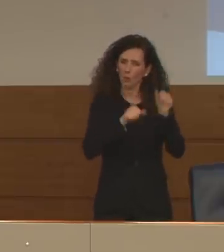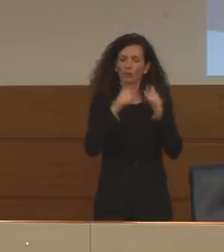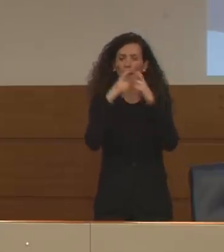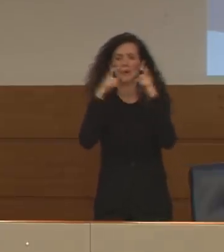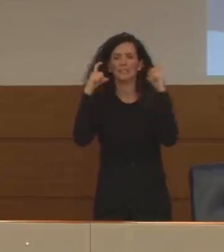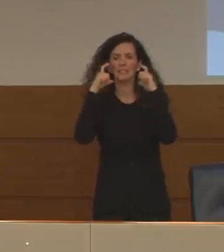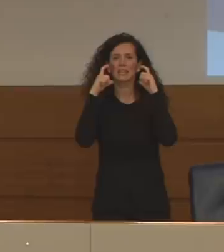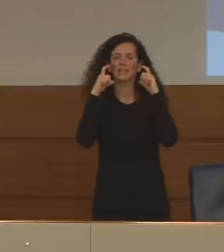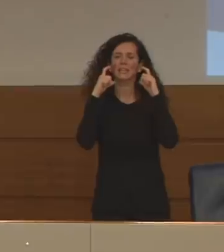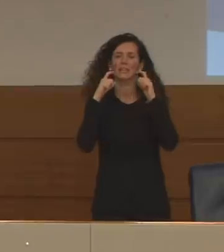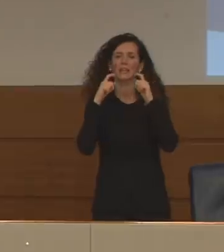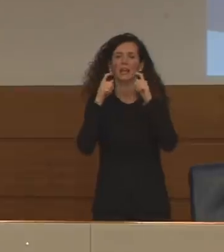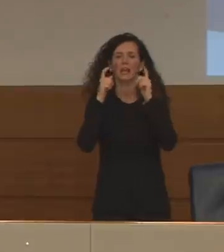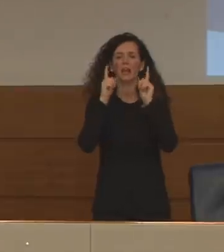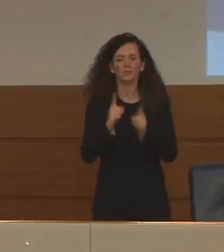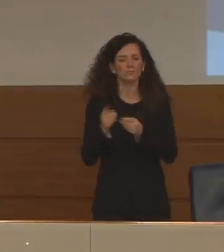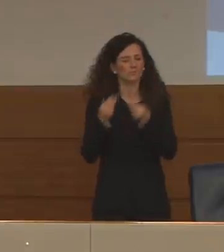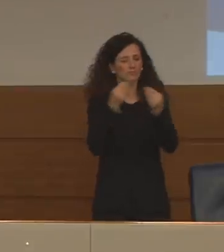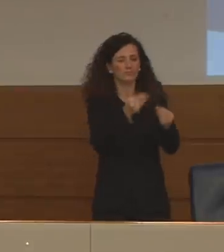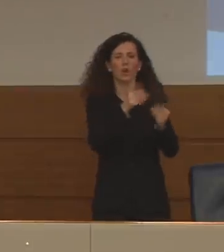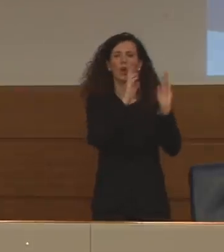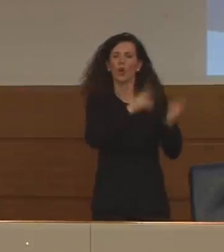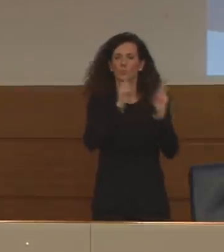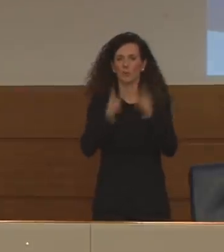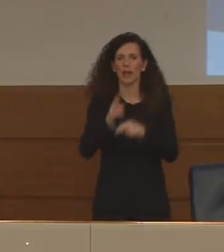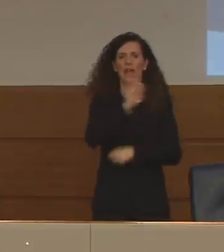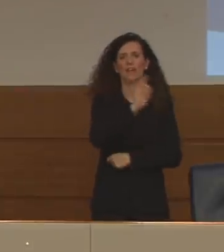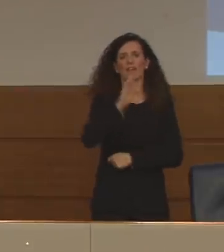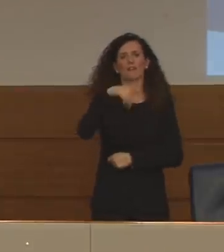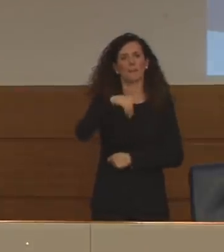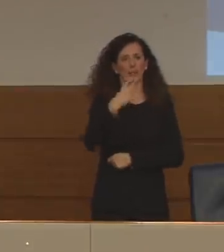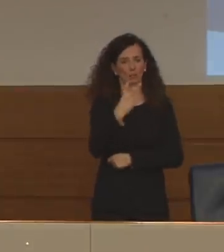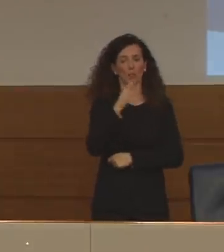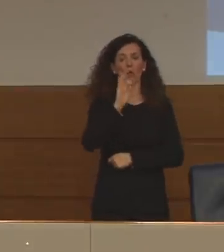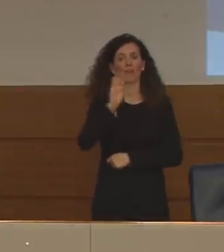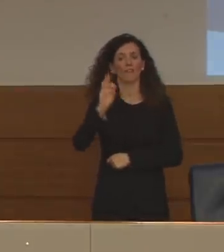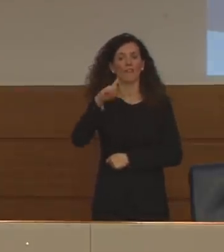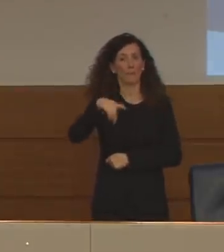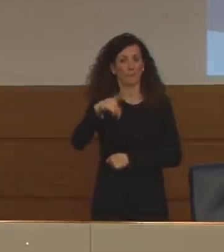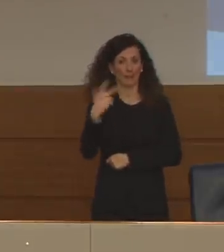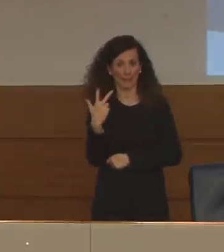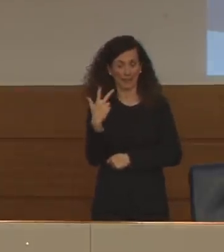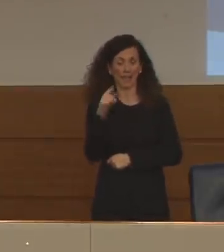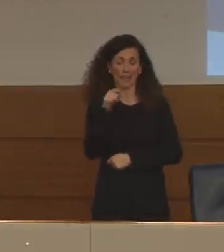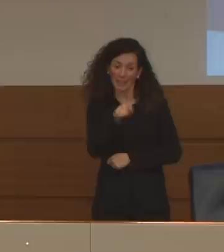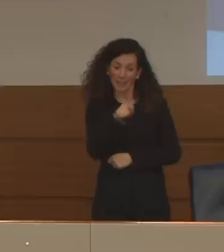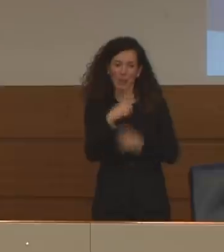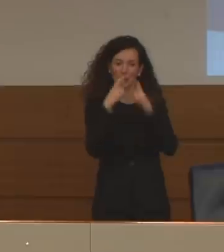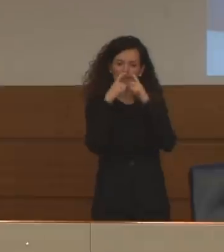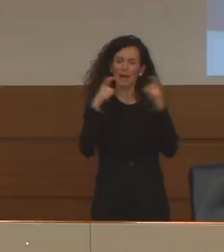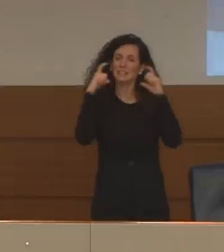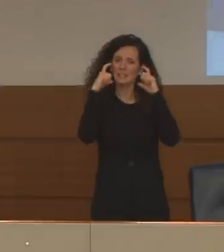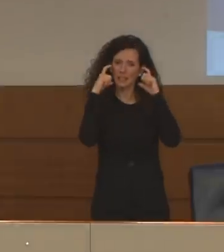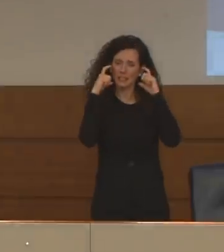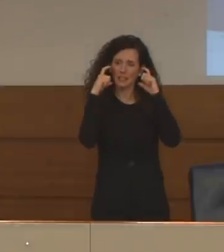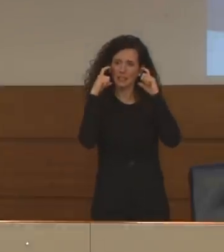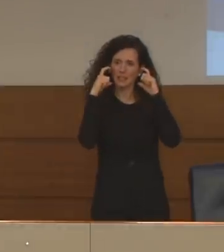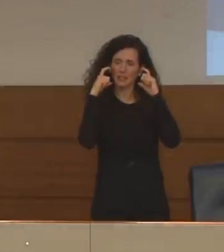famigerate ffp2 e ffp3 sono delle mascherine che vengono utilizzate dal